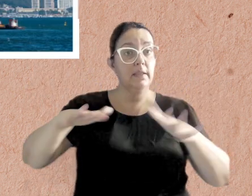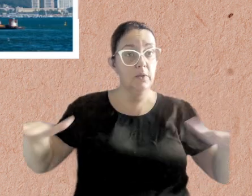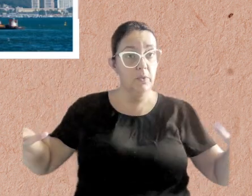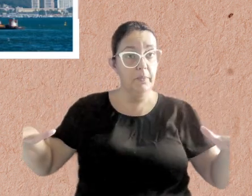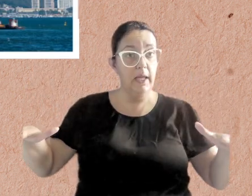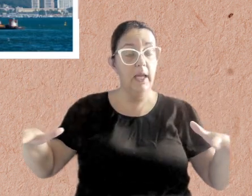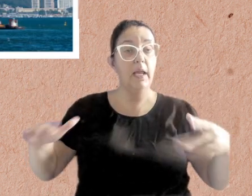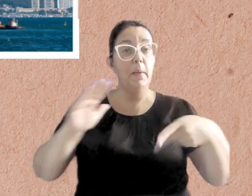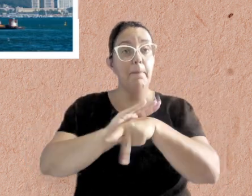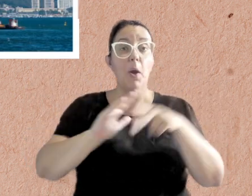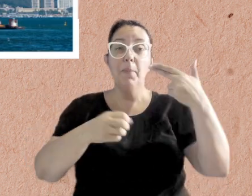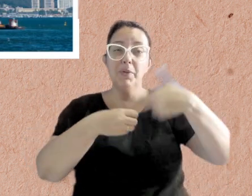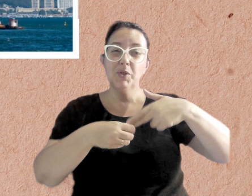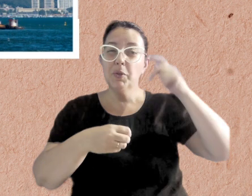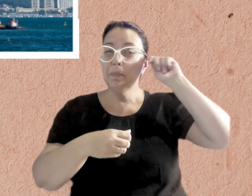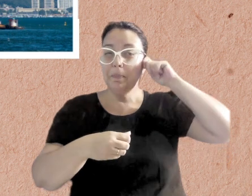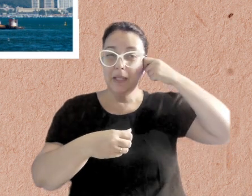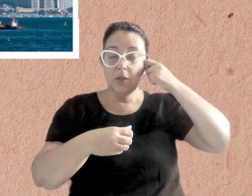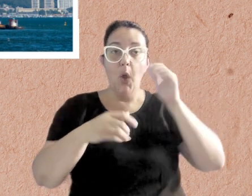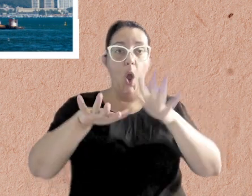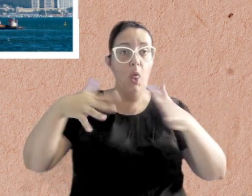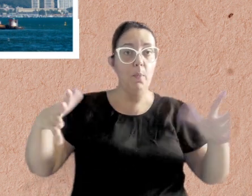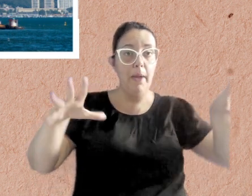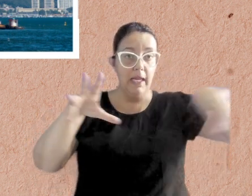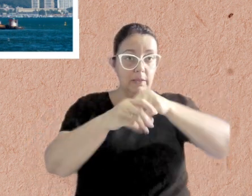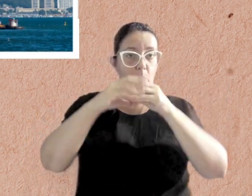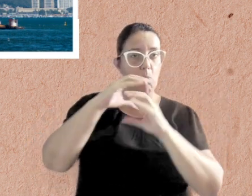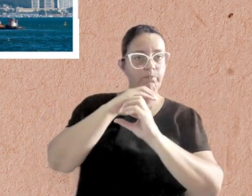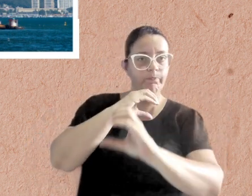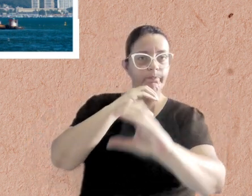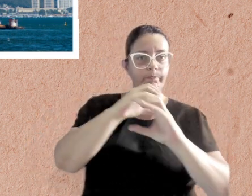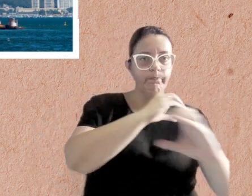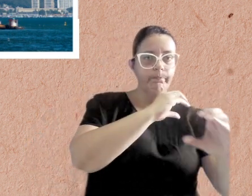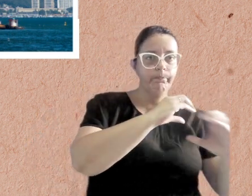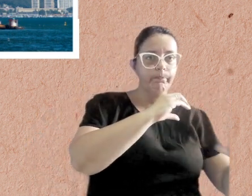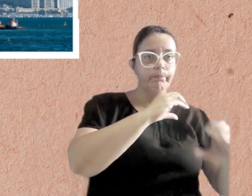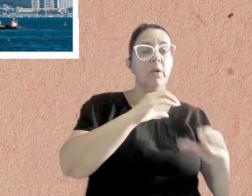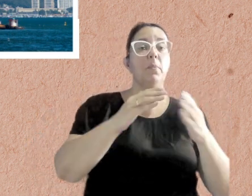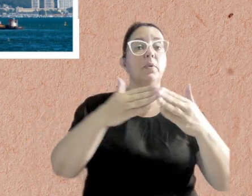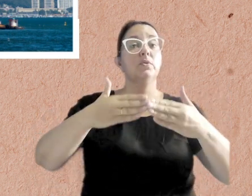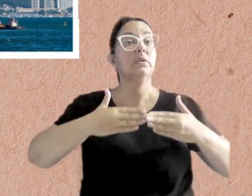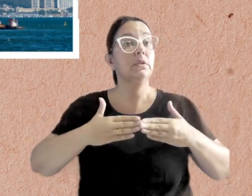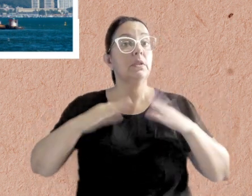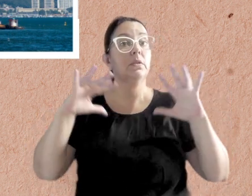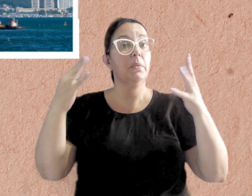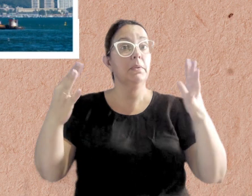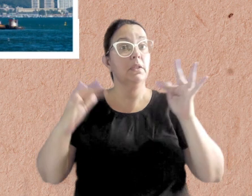de produção e escoamento de petróleo, exigidas como condicionantes do licenciamento ambiental federal.